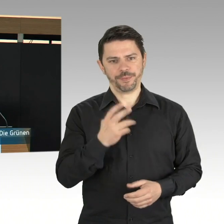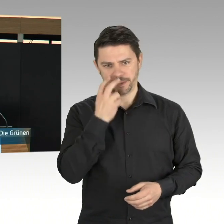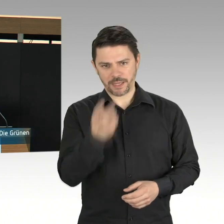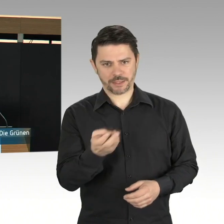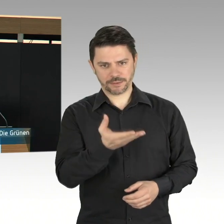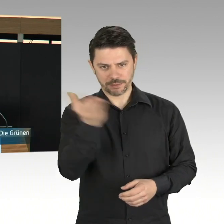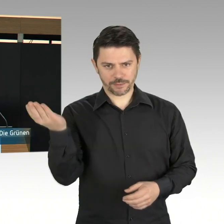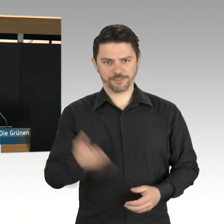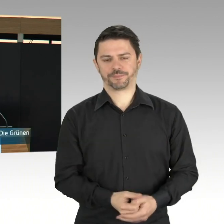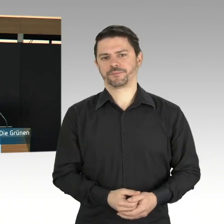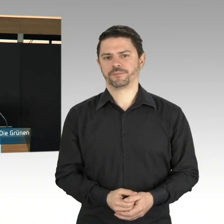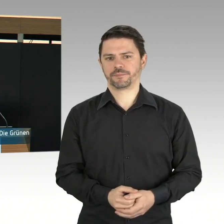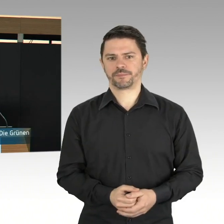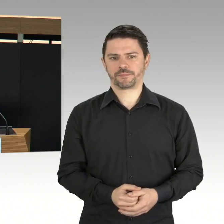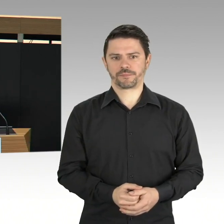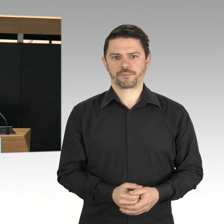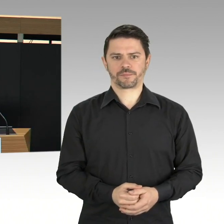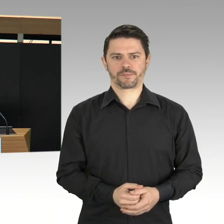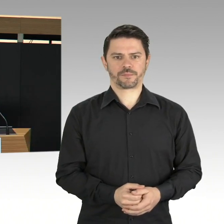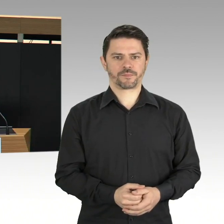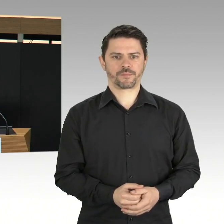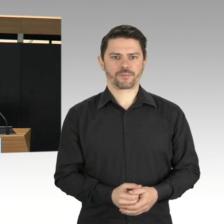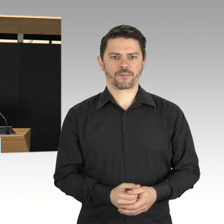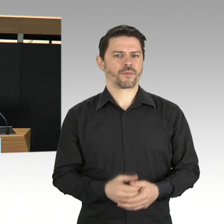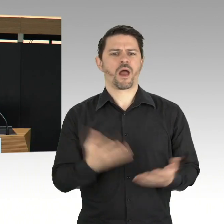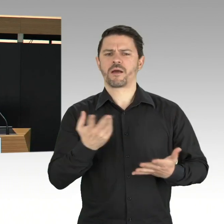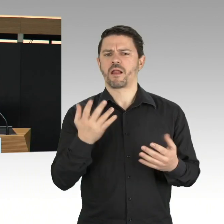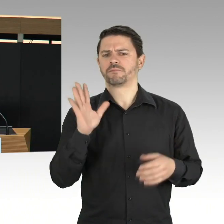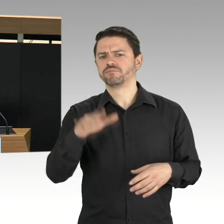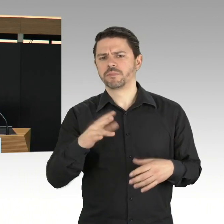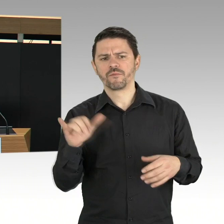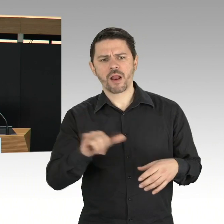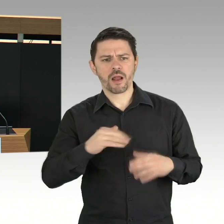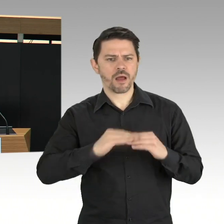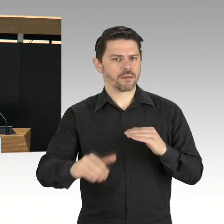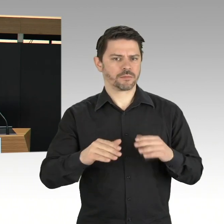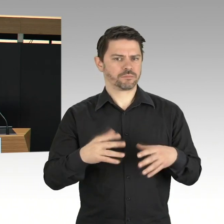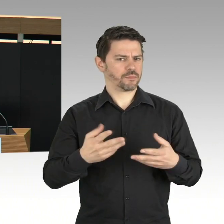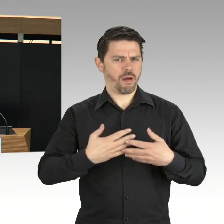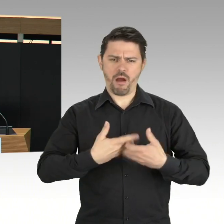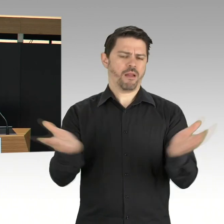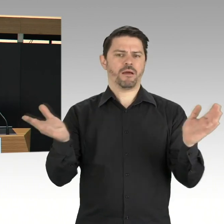viele interessierte Anfragen zum Mietendeckel. Auch der Bürgermeister von Dublin ist ein großer Fan.